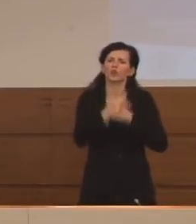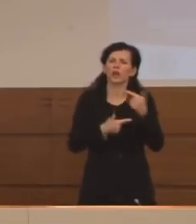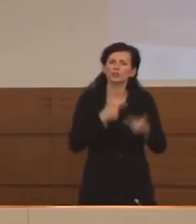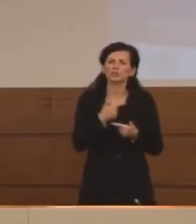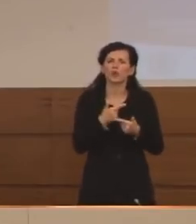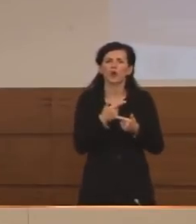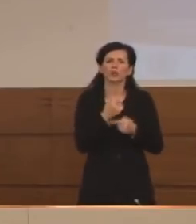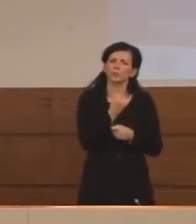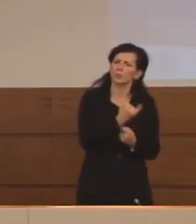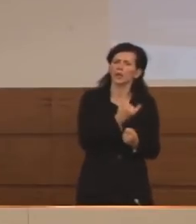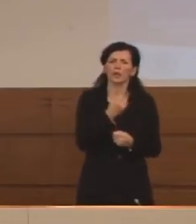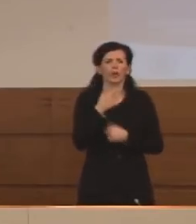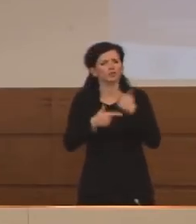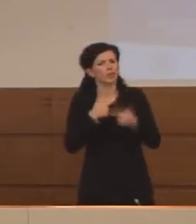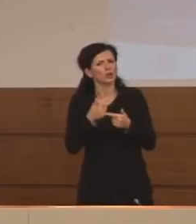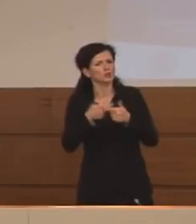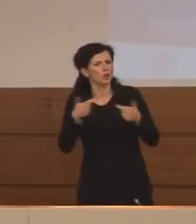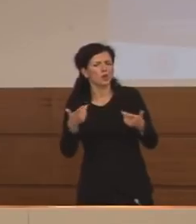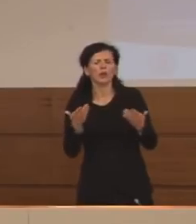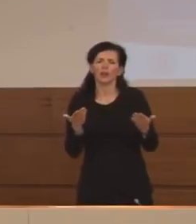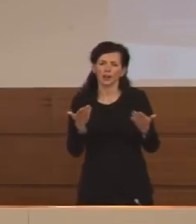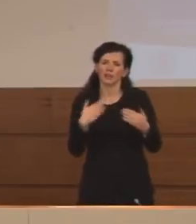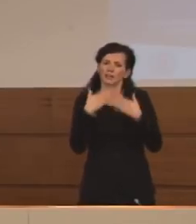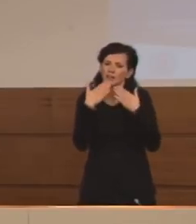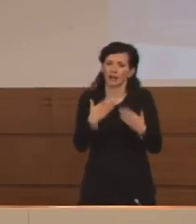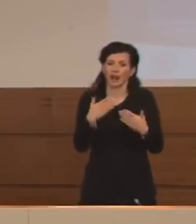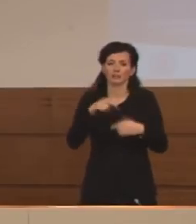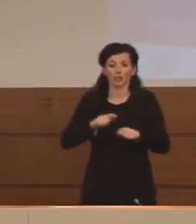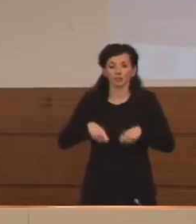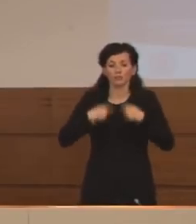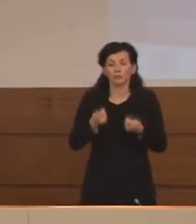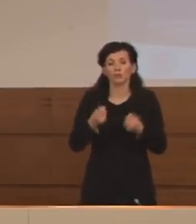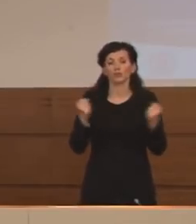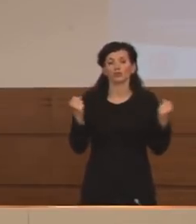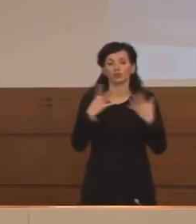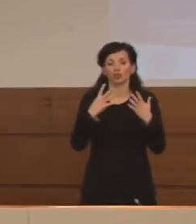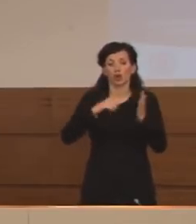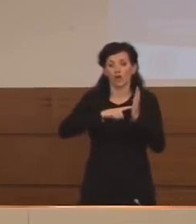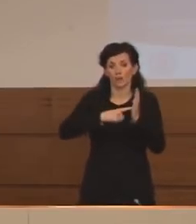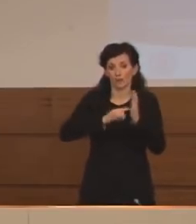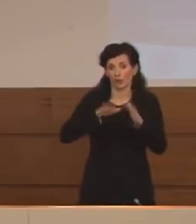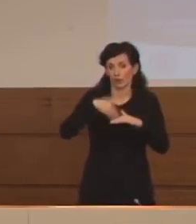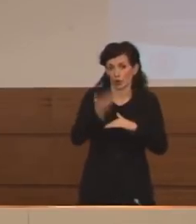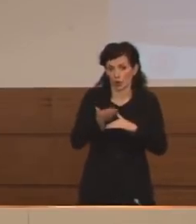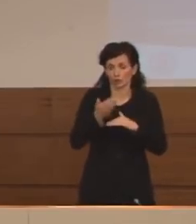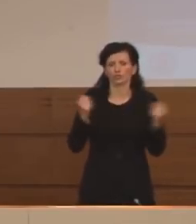A oggi abbiamo speso oltre 19 milioni, circa 19 milioni e mezzo di euro